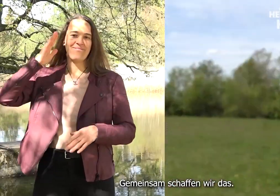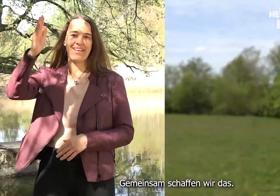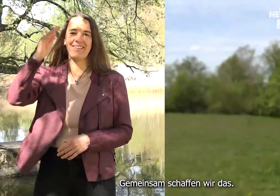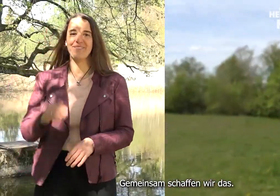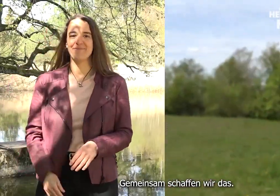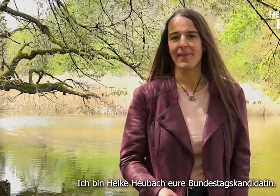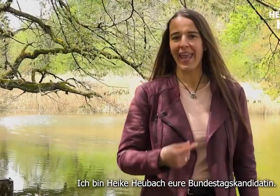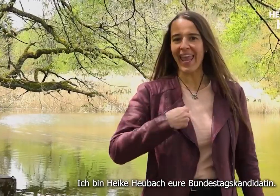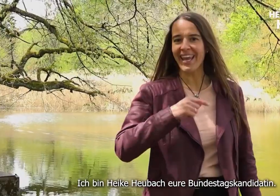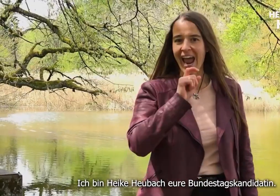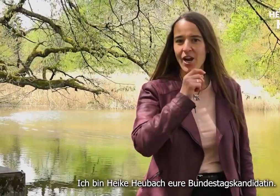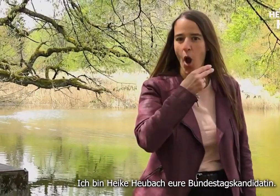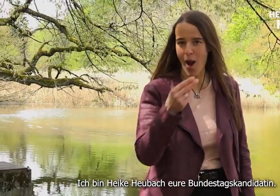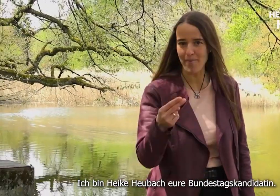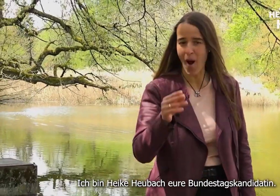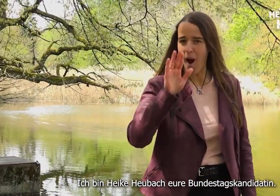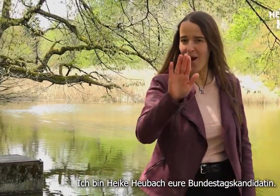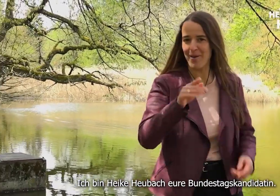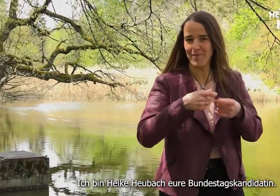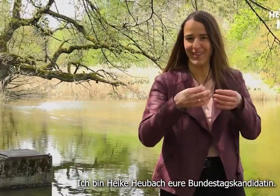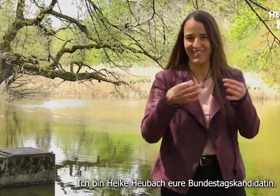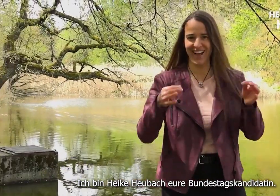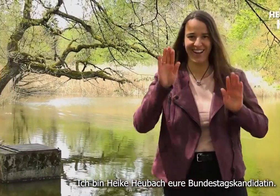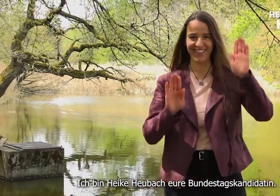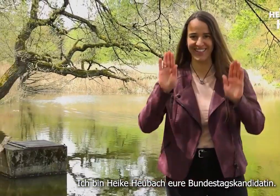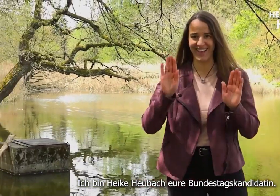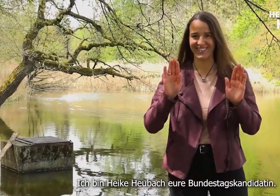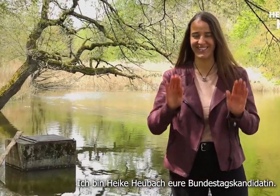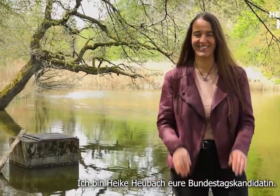schaffen geht das ich bin heike heuser